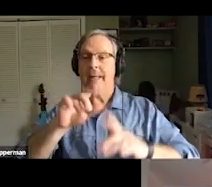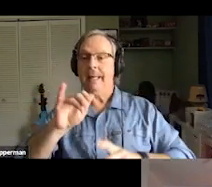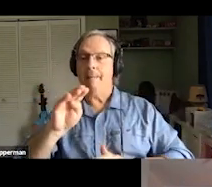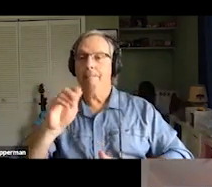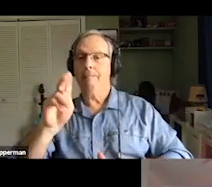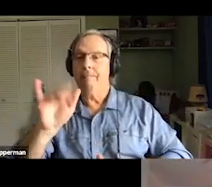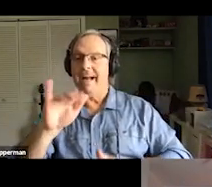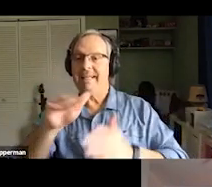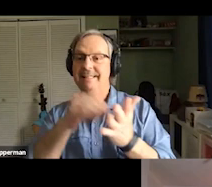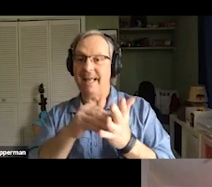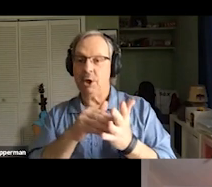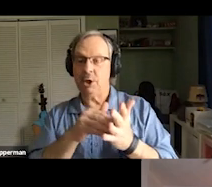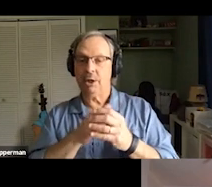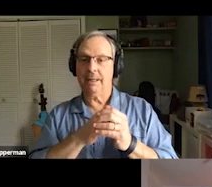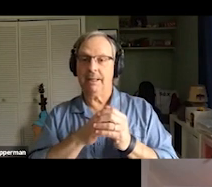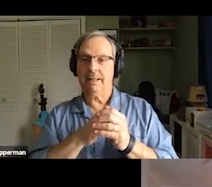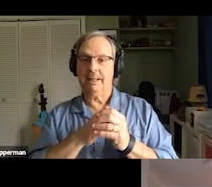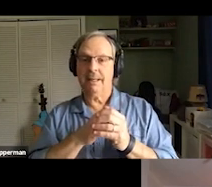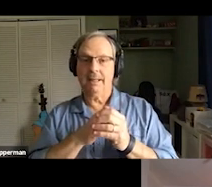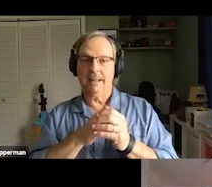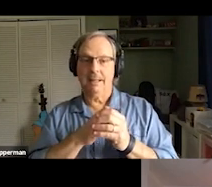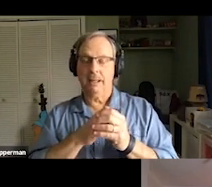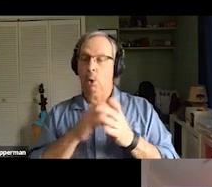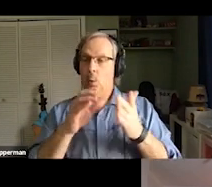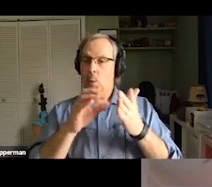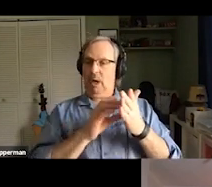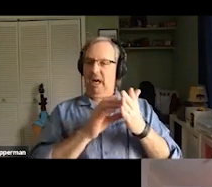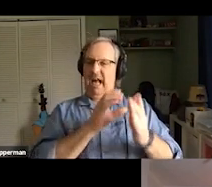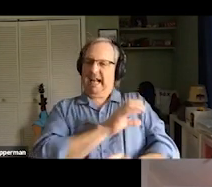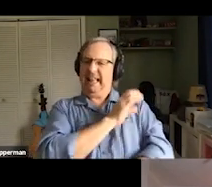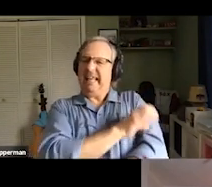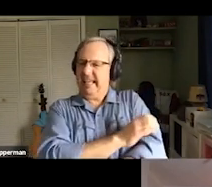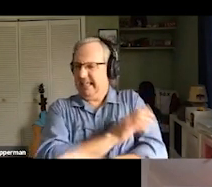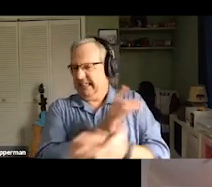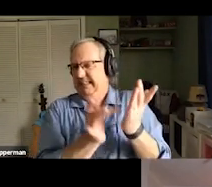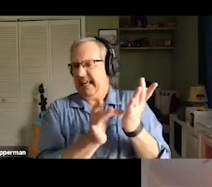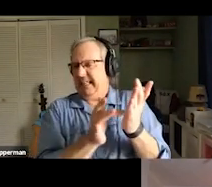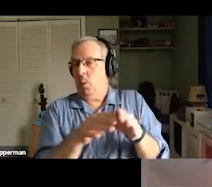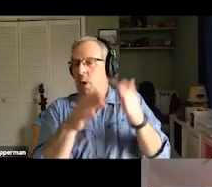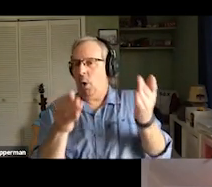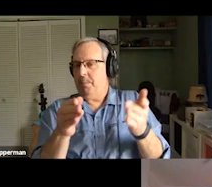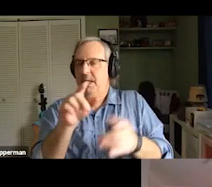en realidad somos una clínica. Técnicamente, abrimos en 2015,